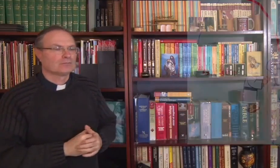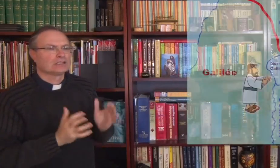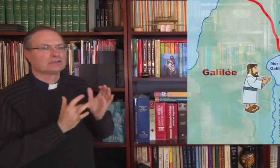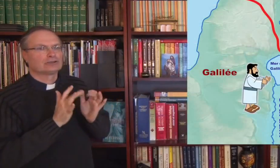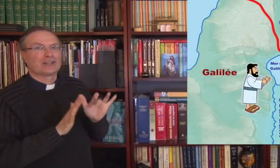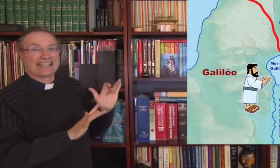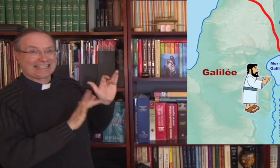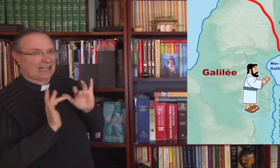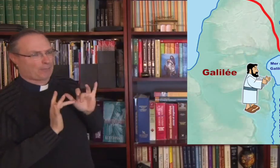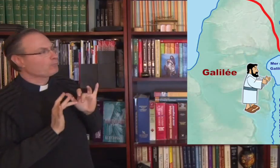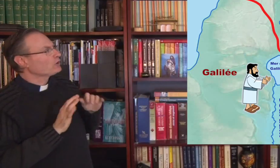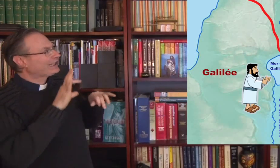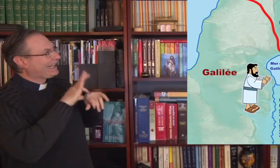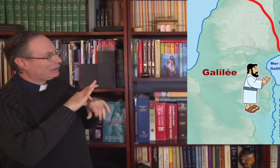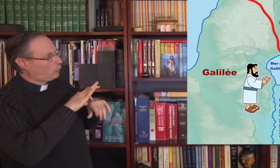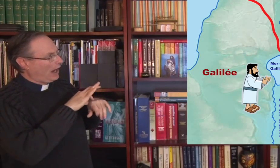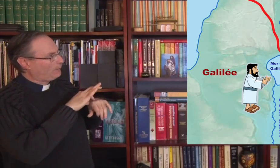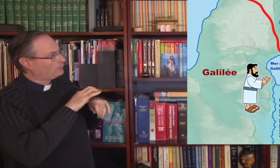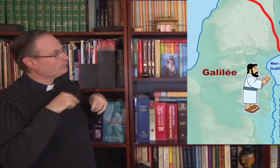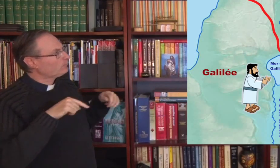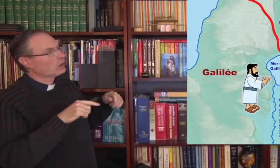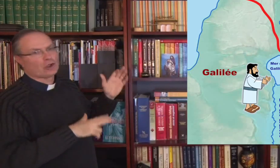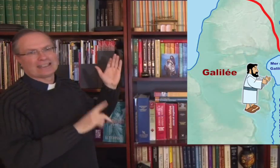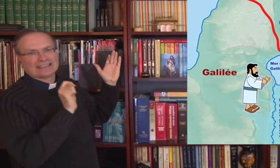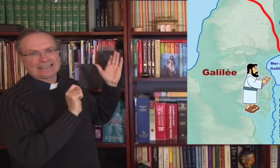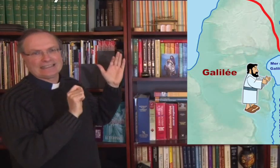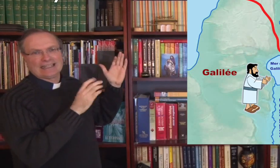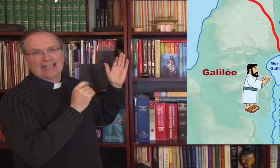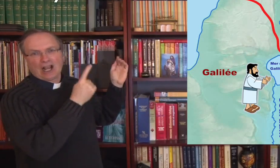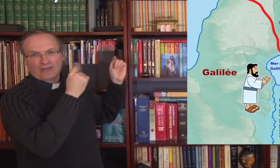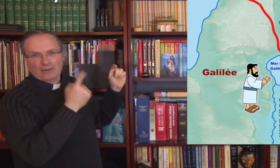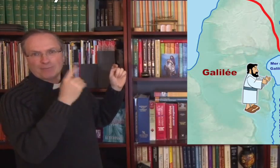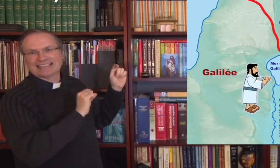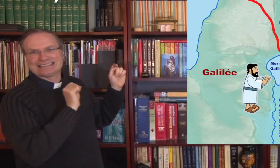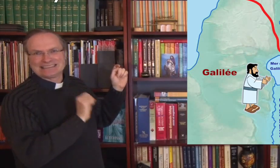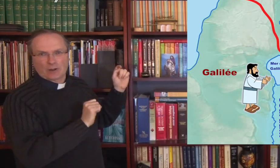Jésus quitta le territoire de Tyr et revint par Sidon